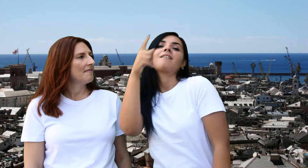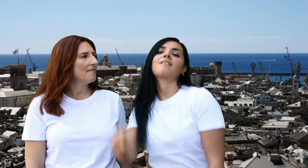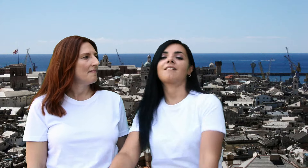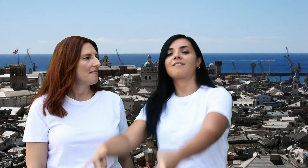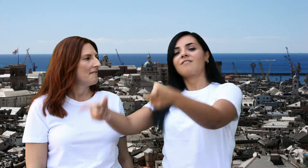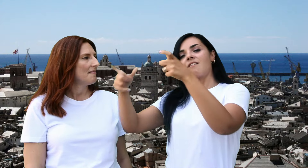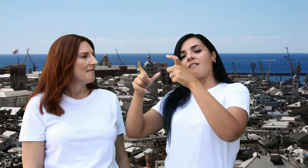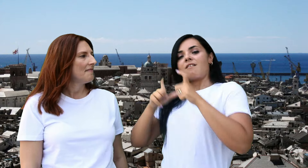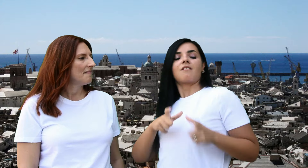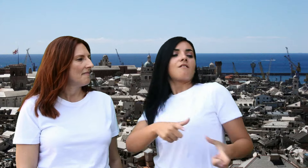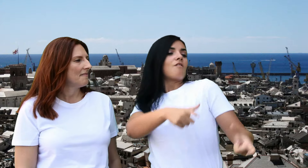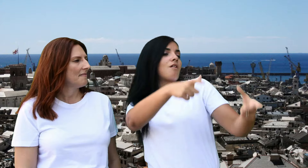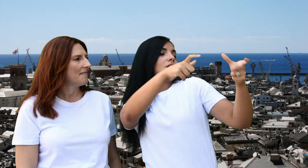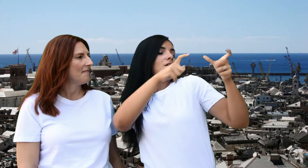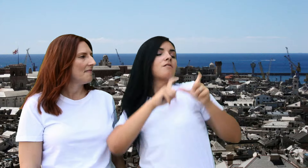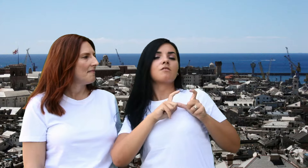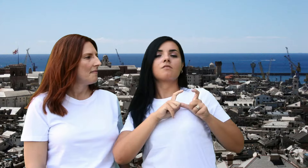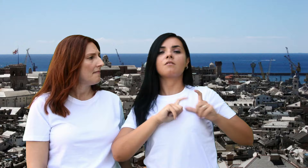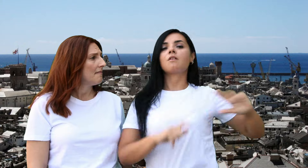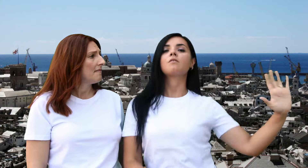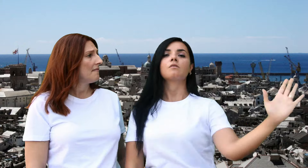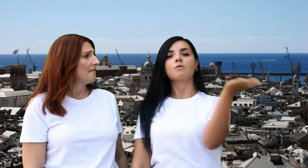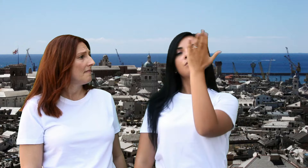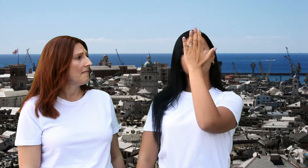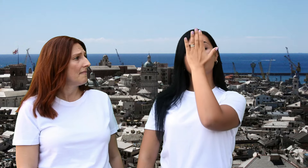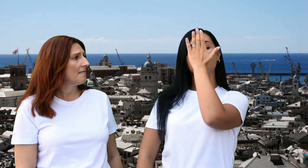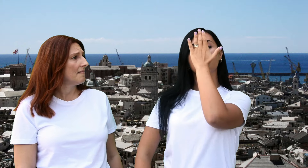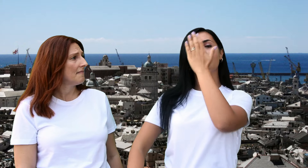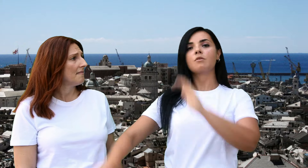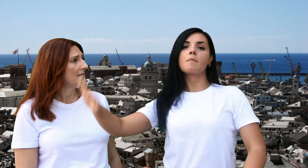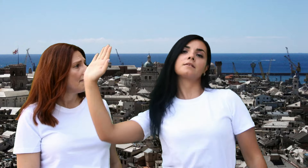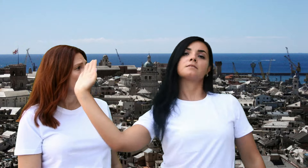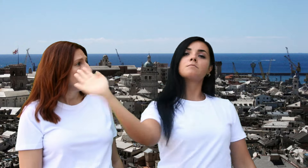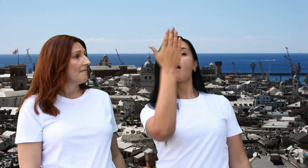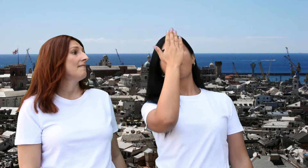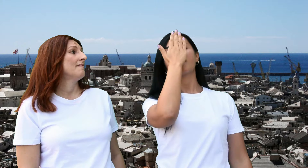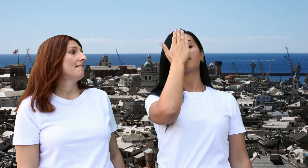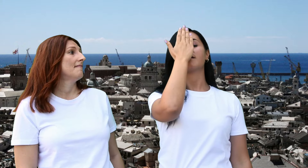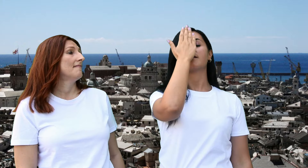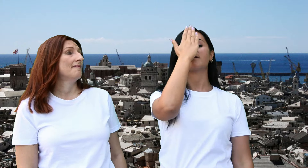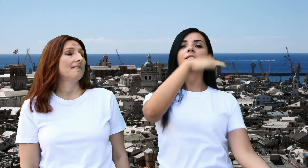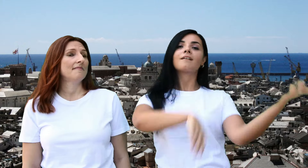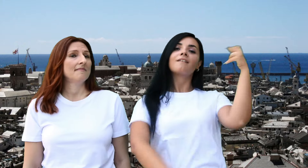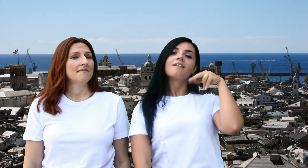scivolare su un tabù, sbattere contro di te ! Sbem!